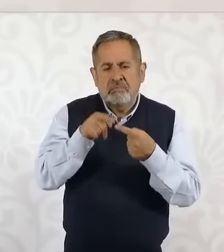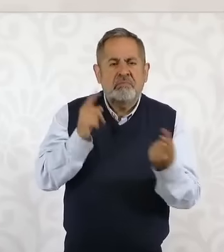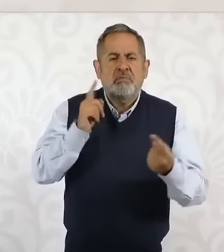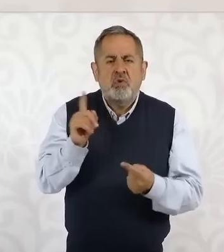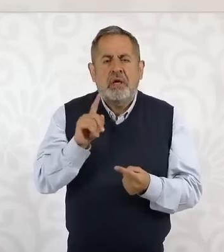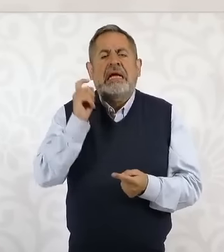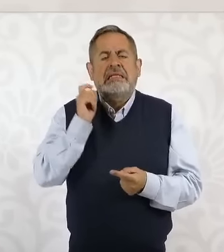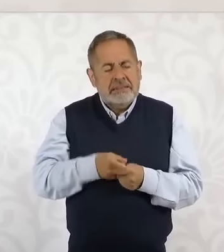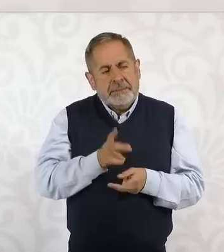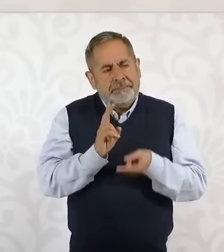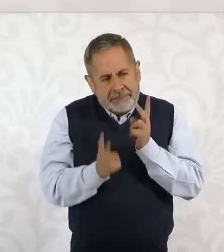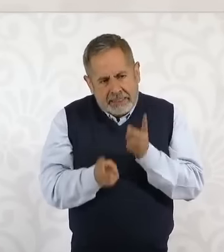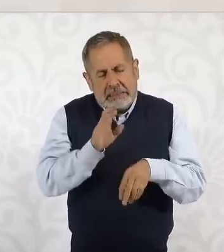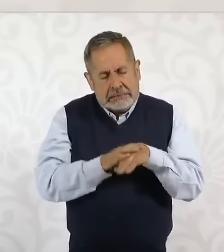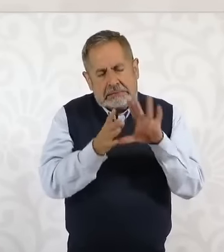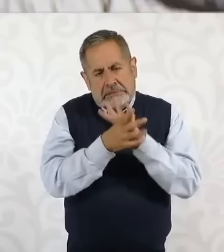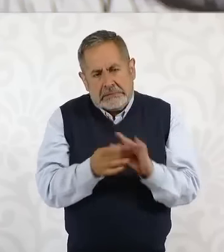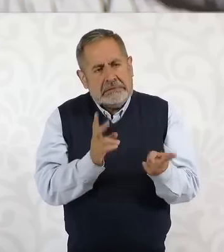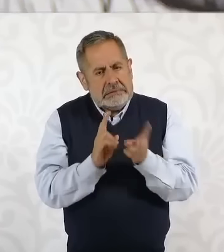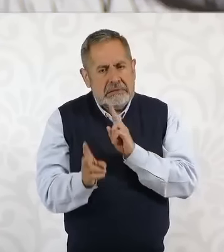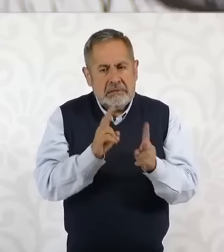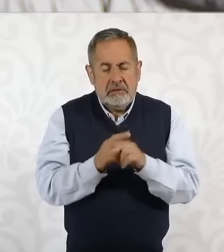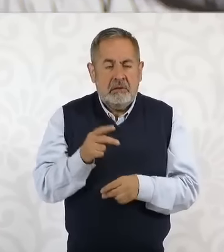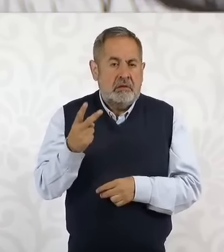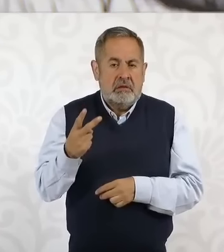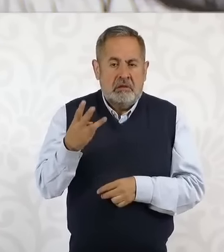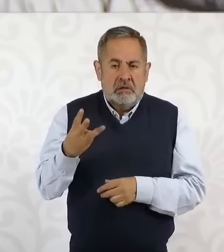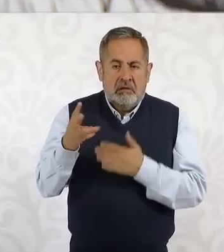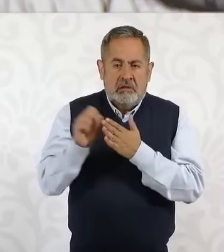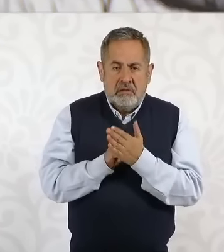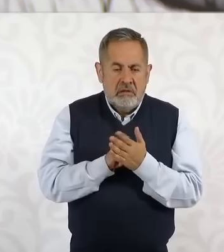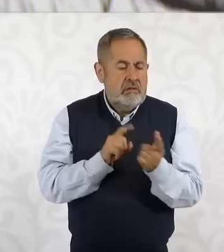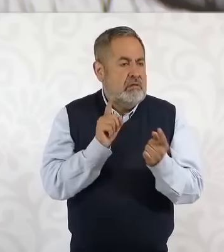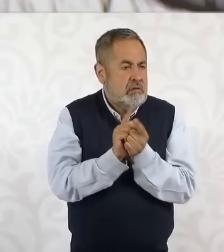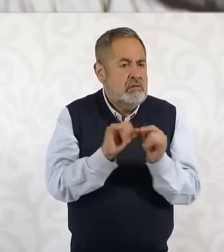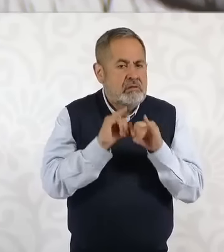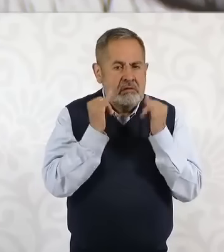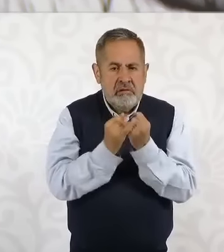platicando. Y me reúno con ellos cada dos tr meses. La última vez fue más tiempo esperando